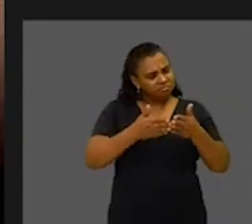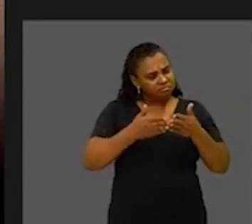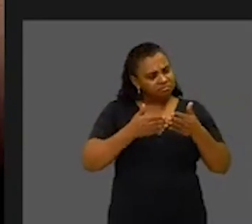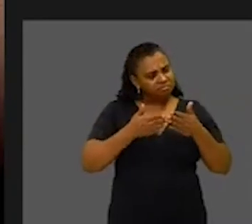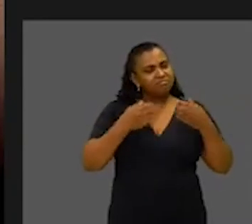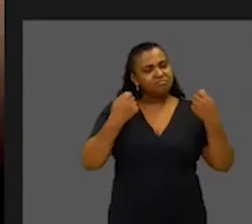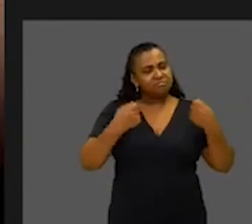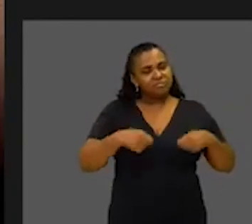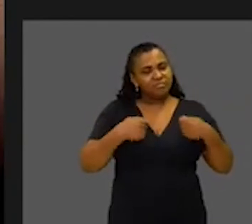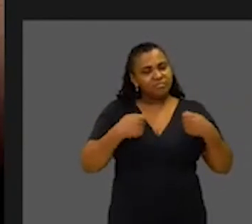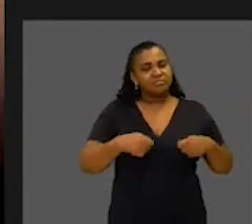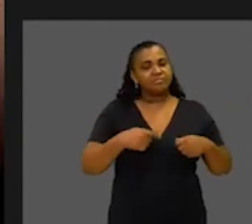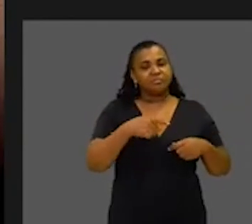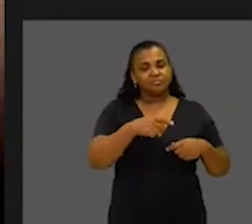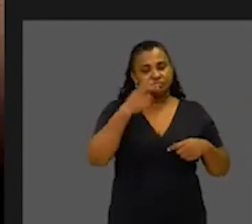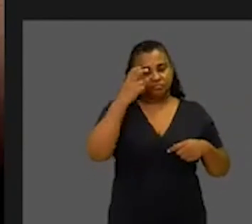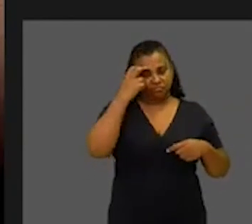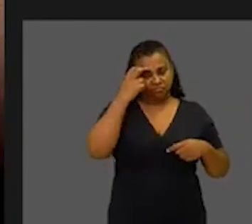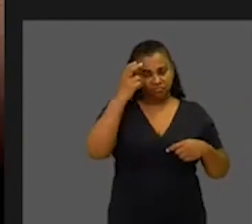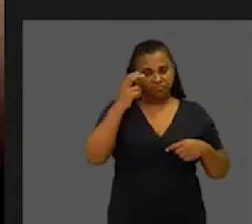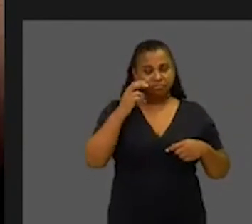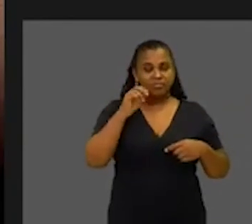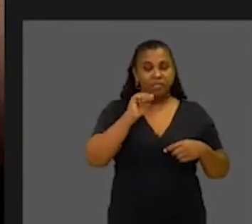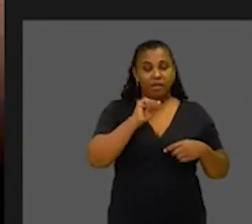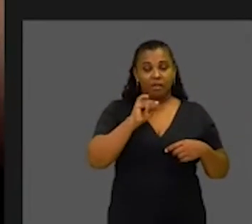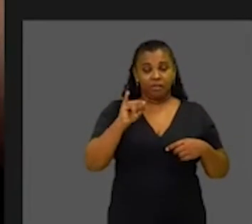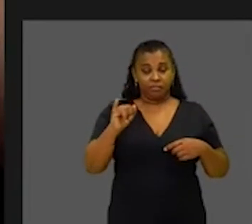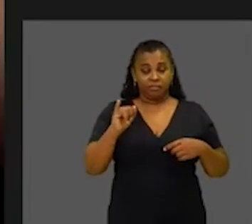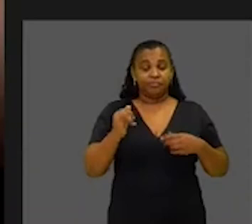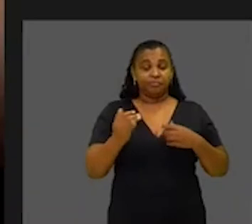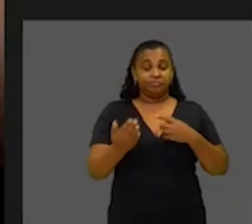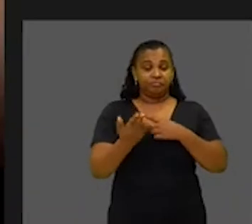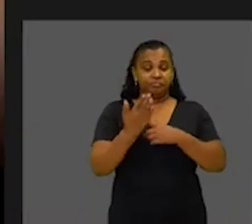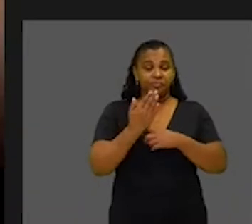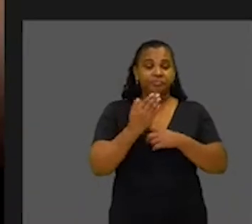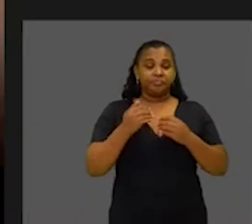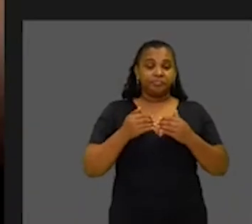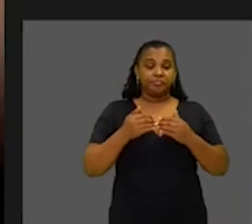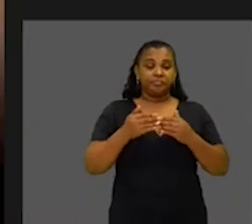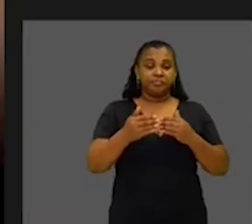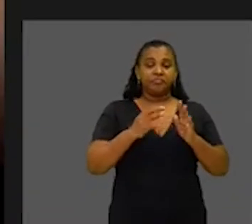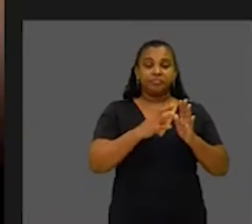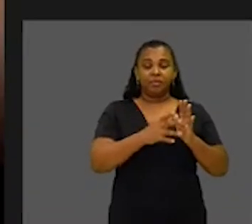usar a inteligência artificial ao nosso favor a partir dessa nossa ele tava tão boa também que